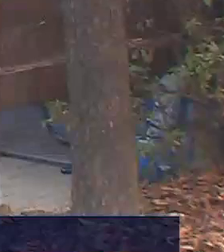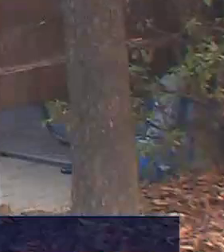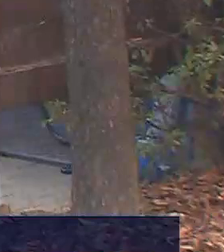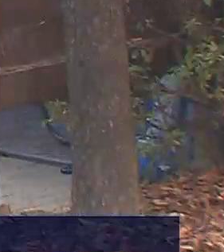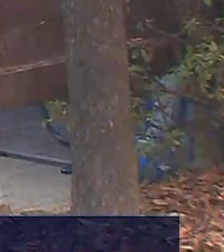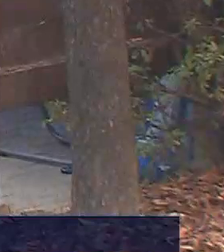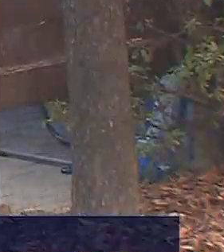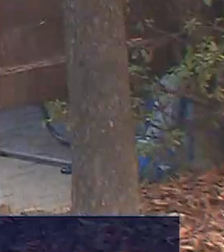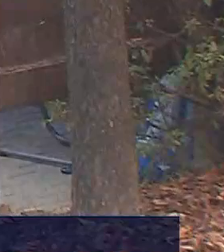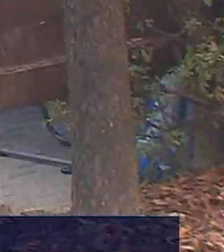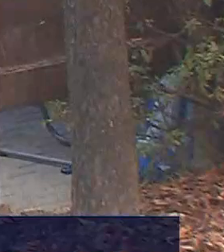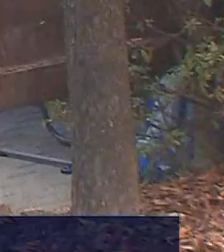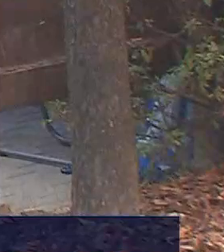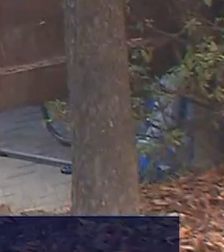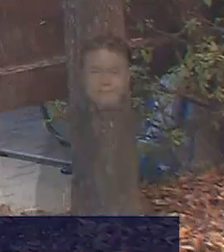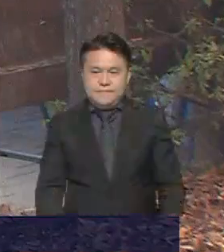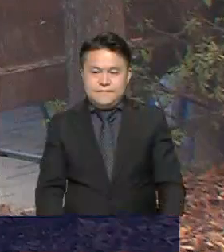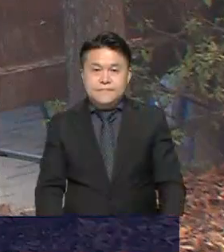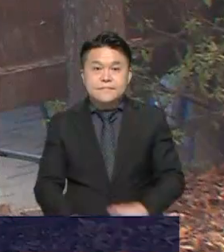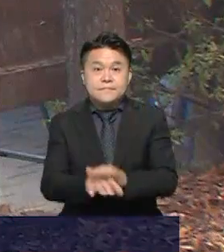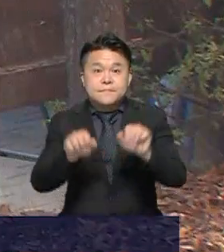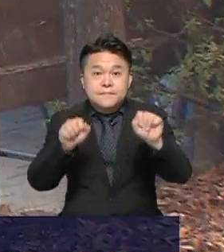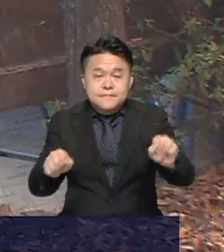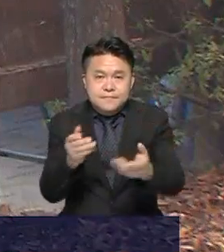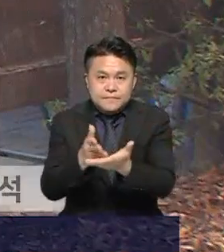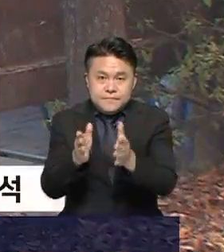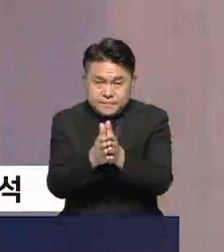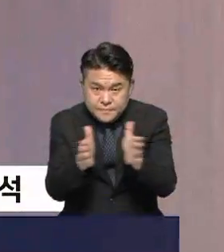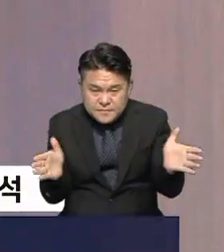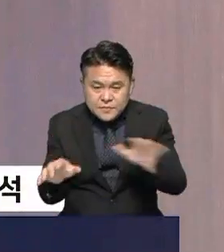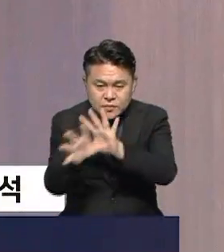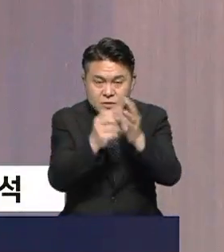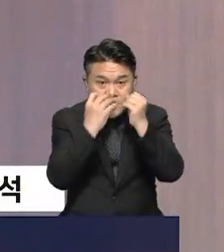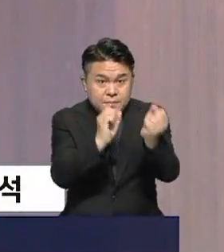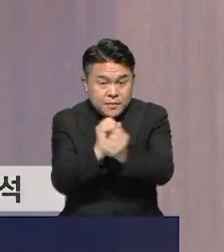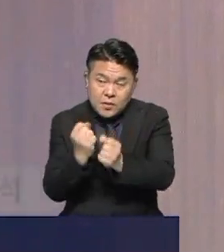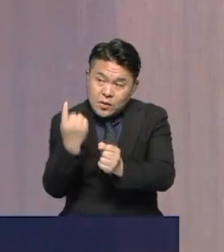(기자) 코로나19 신규 확진자는 어제 7,022명이 나와 사흘 연속 7천 명대를